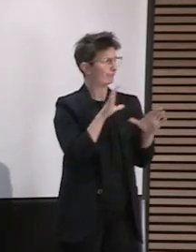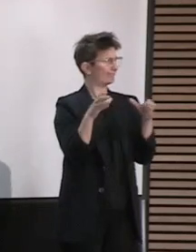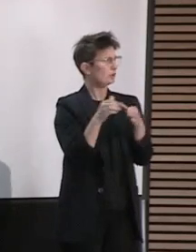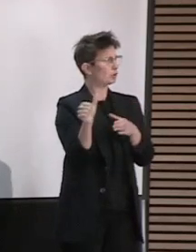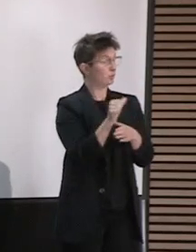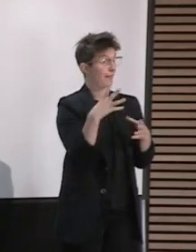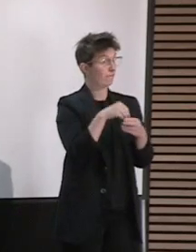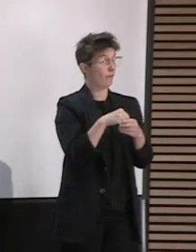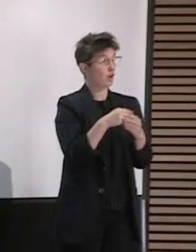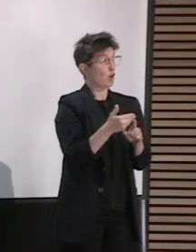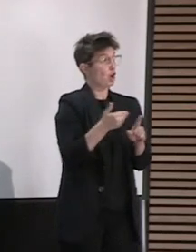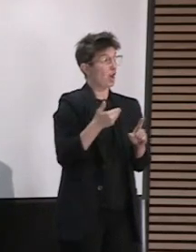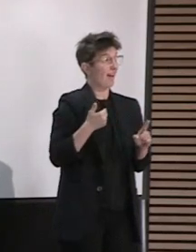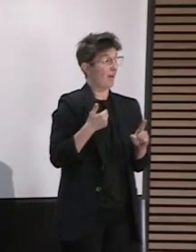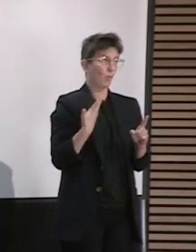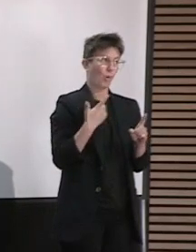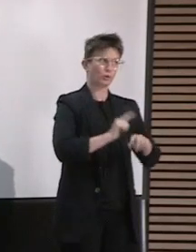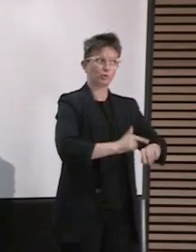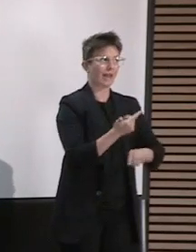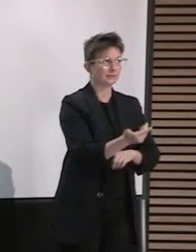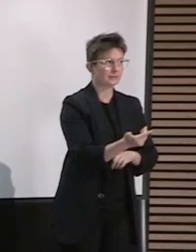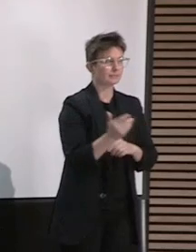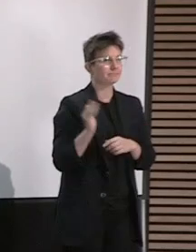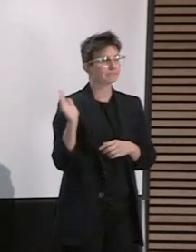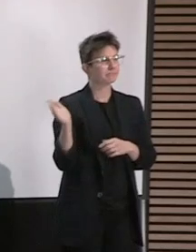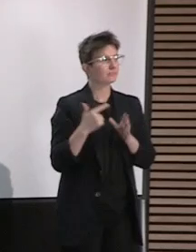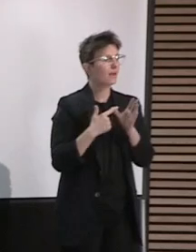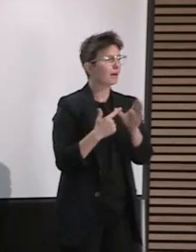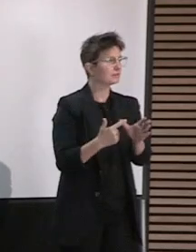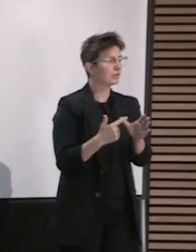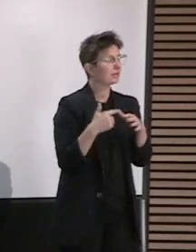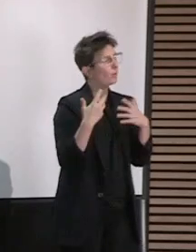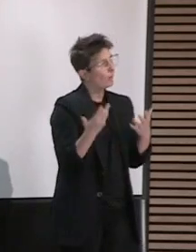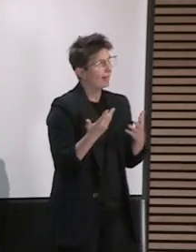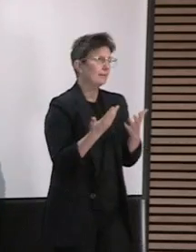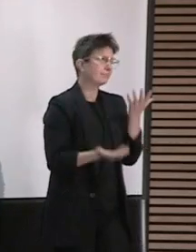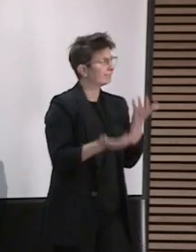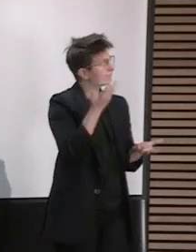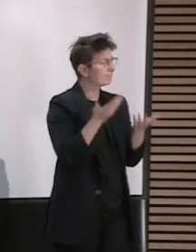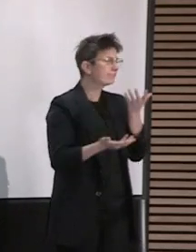I te whakaeke i runga i te ipurangi, ta te mea he NZX te ka whai whi ki a ia i mua? GRANT Ki taku whakaaro ko